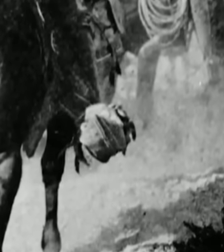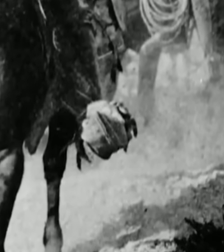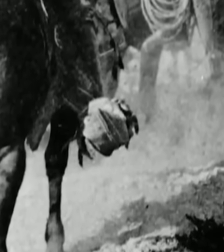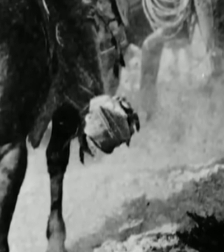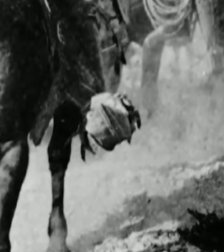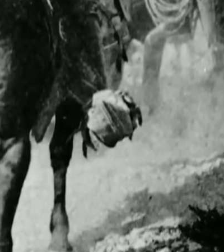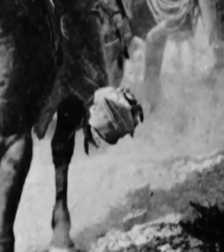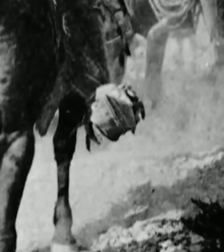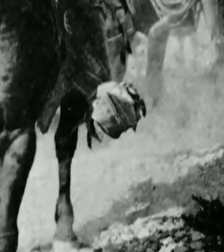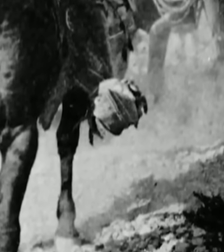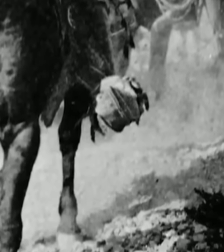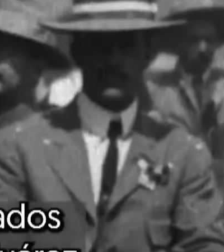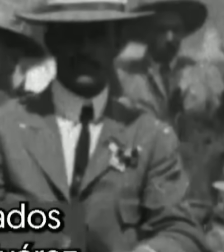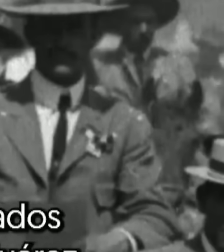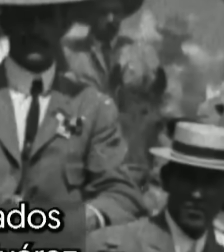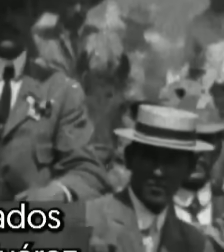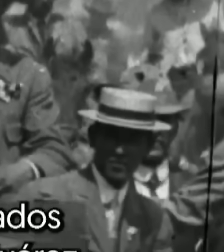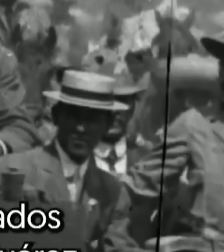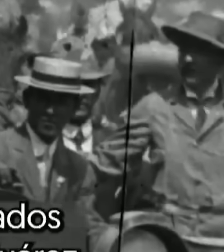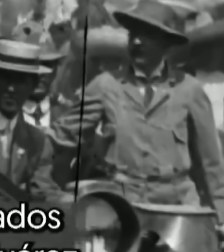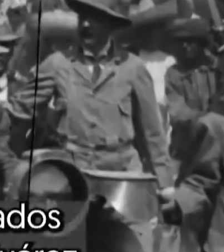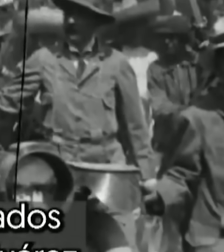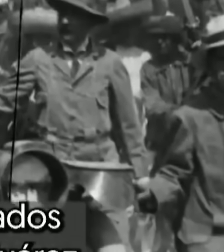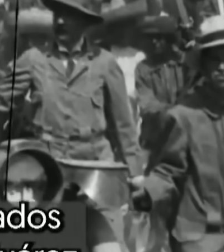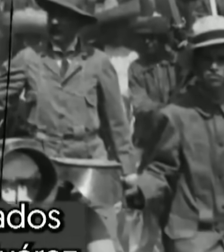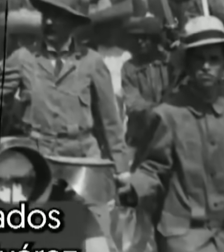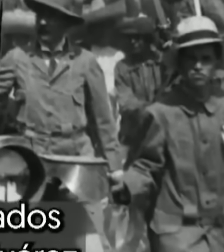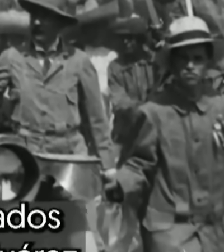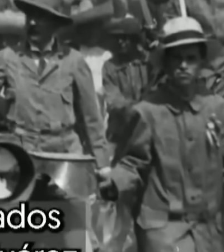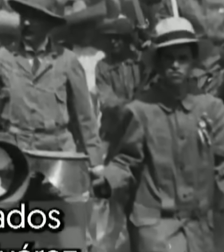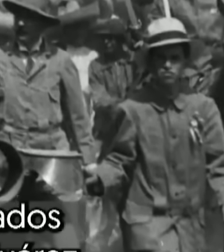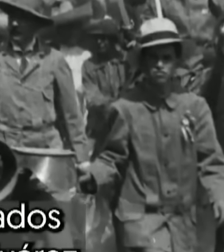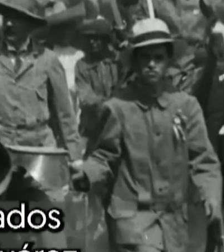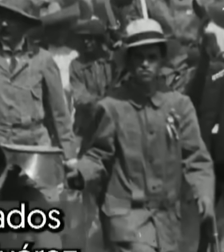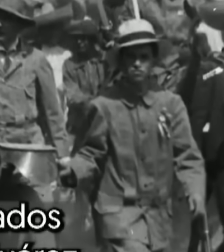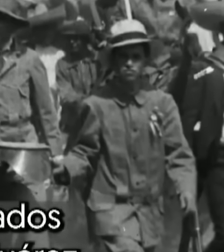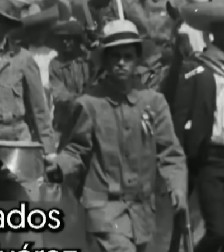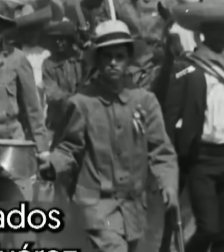extendió por el territorio nacional finalmente los revolucionarios comandados por Madero impusieron